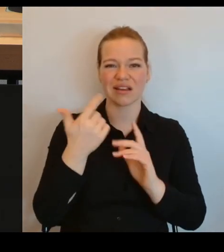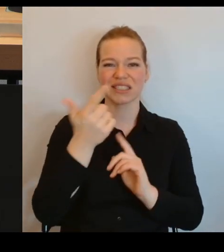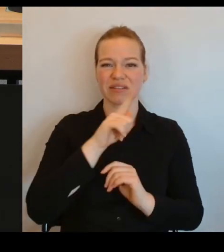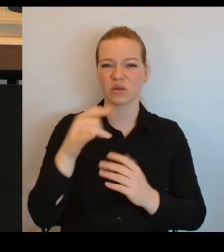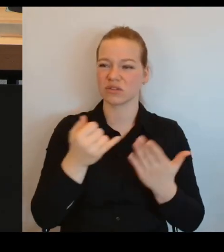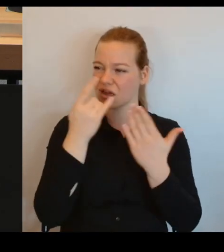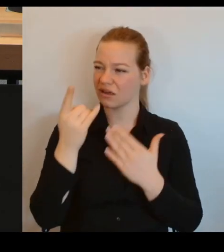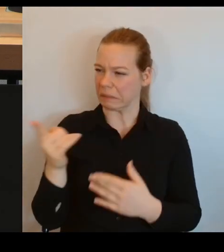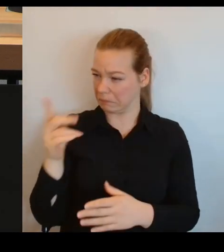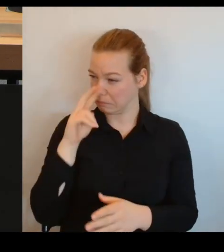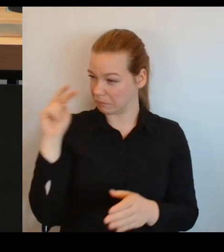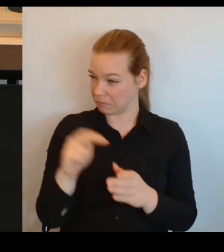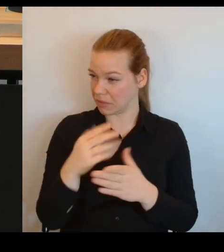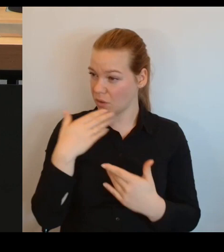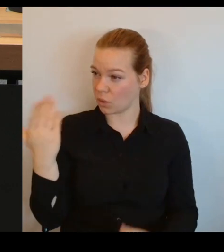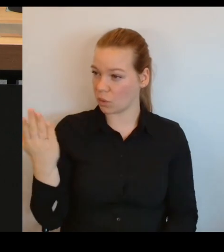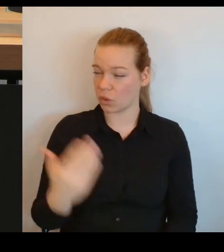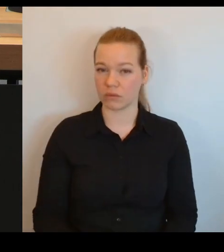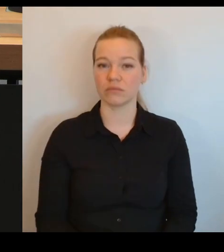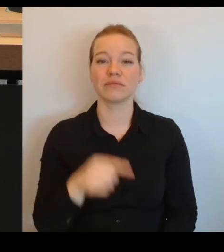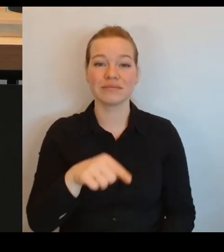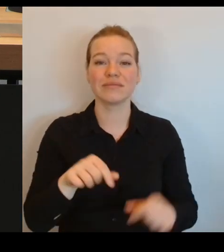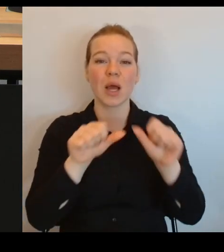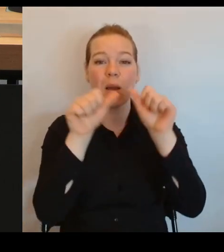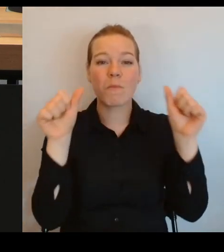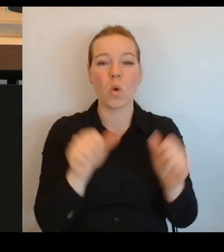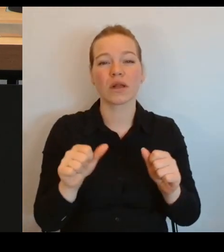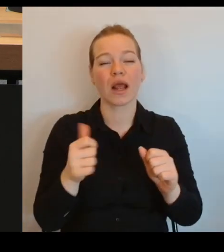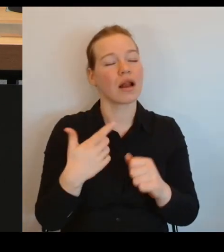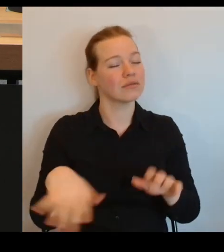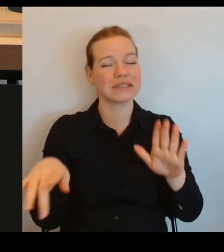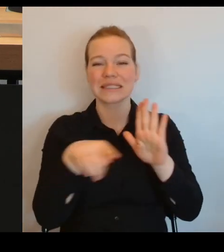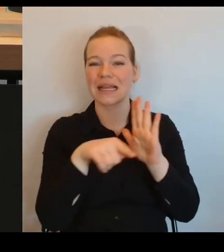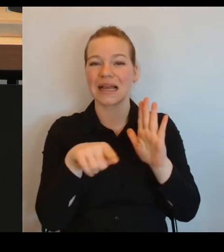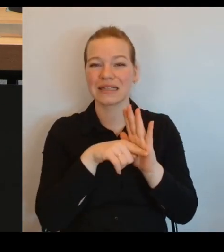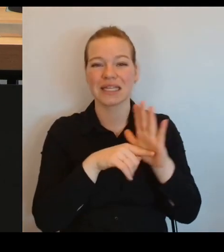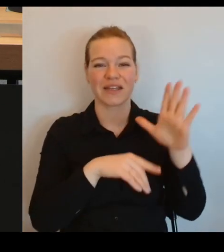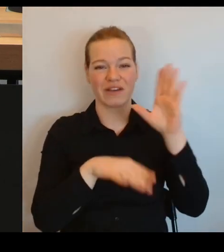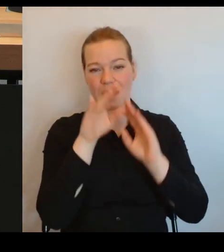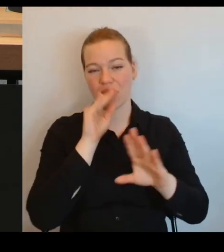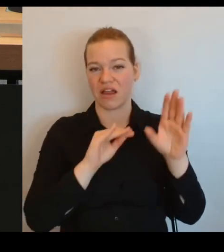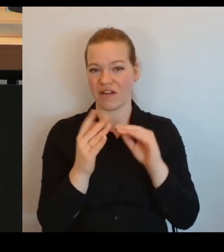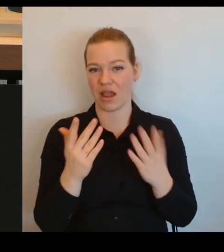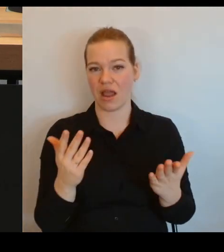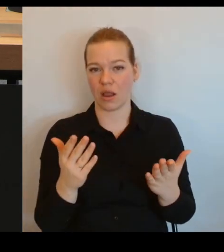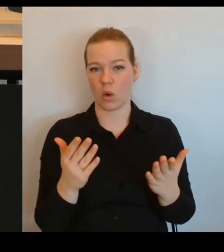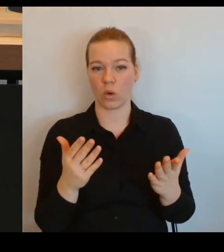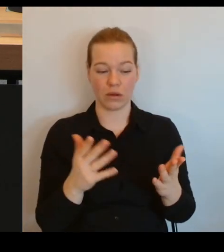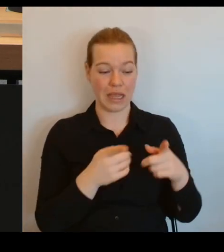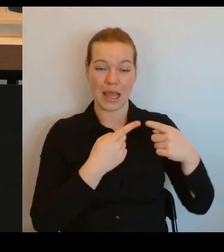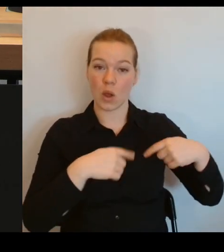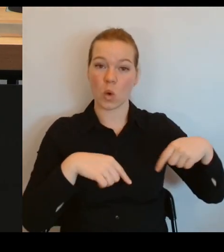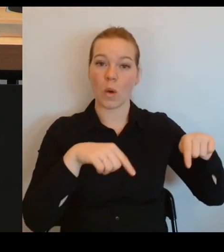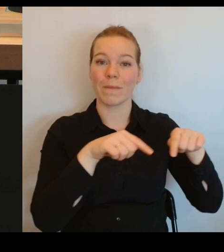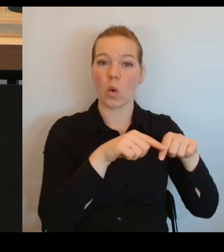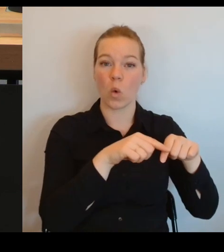als Bund, Länder und Kommunen die garantierten Gewinne und Renditen von windigen Investoren, Banken und Beratungsunternehmen finanzierten,